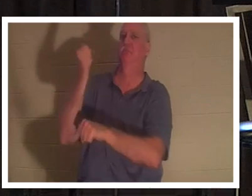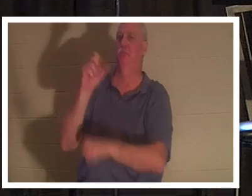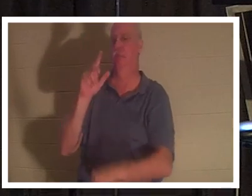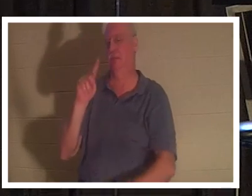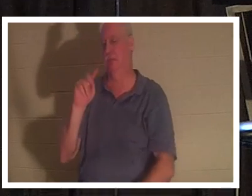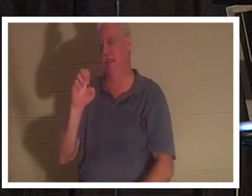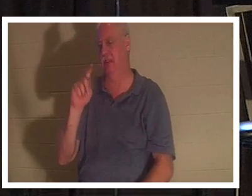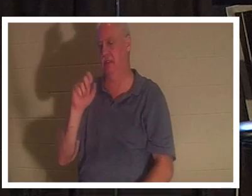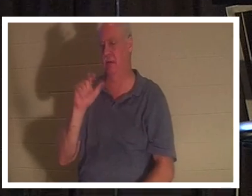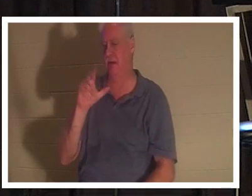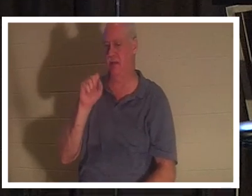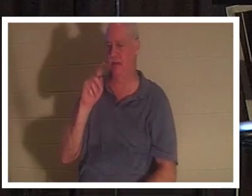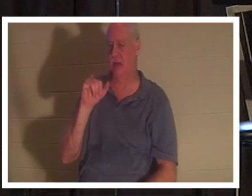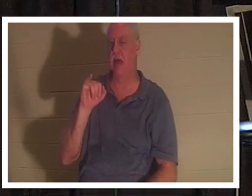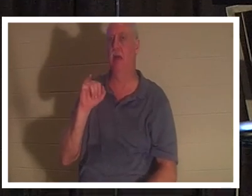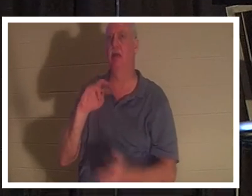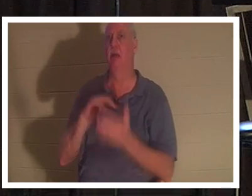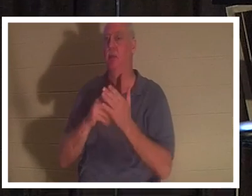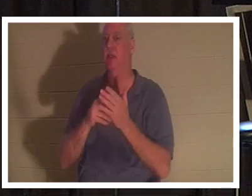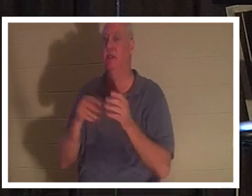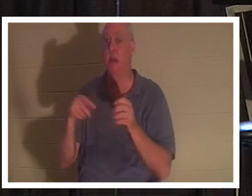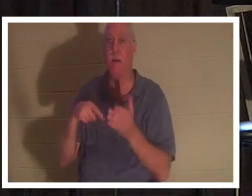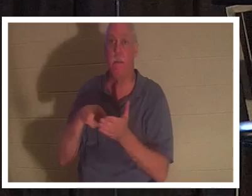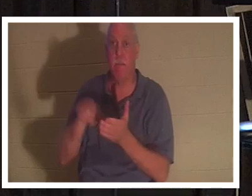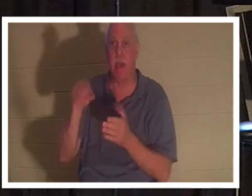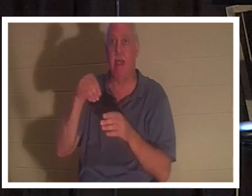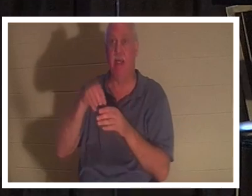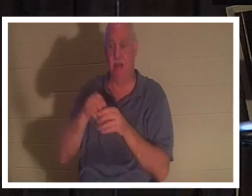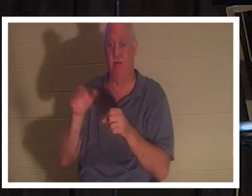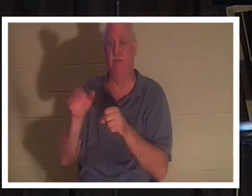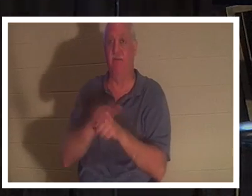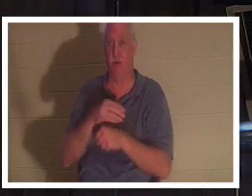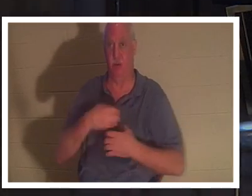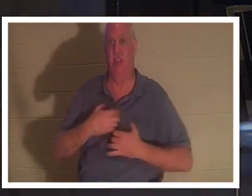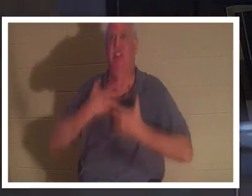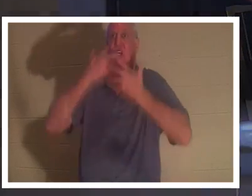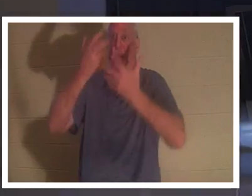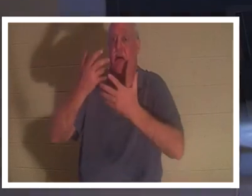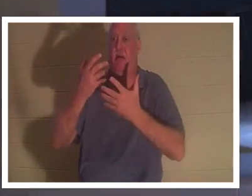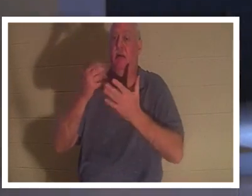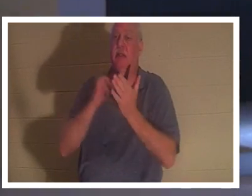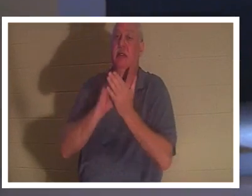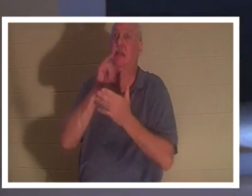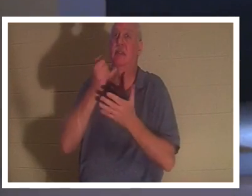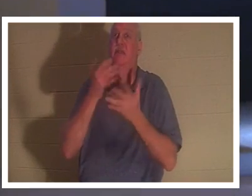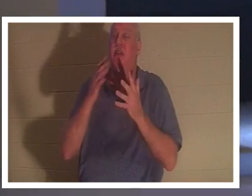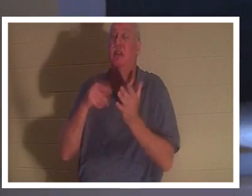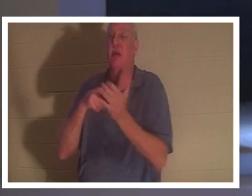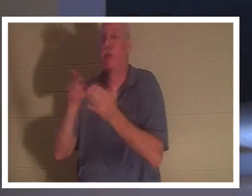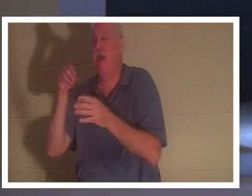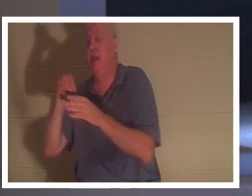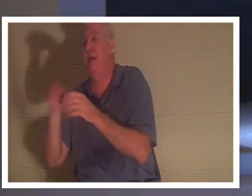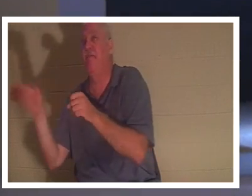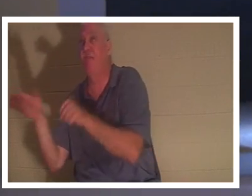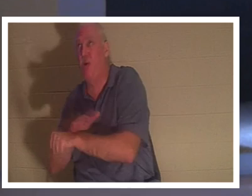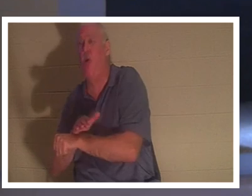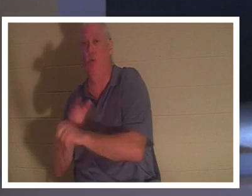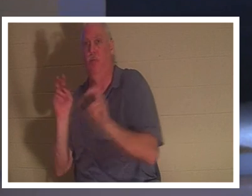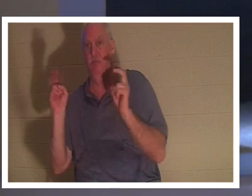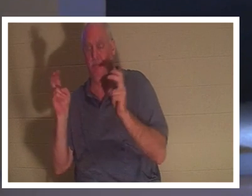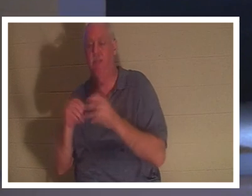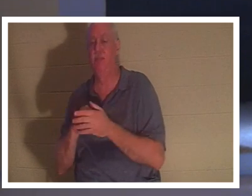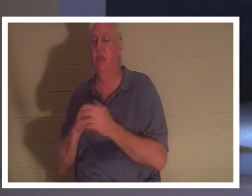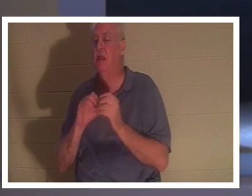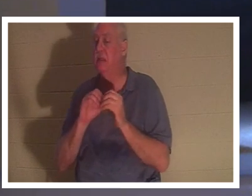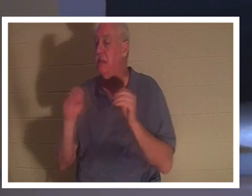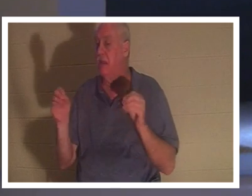文字通り「全額支払った」という意味です。全額支払われます！ これ に追加できるものは何もありません